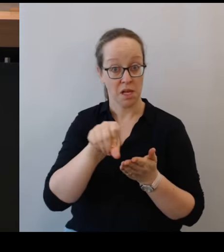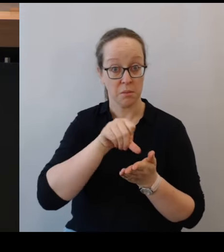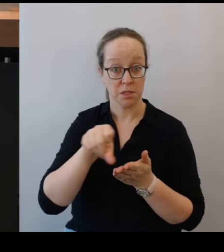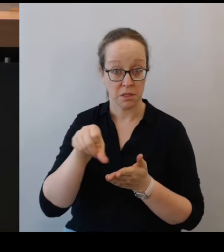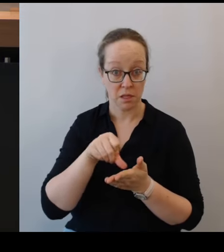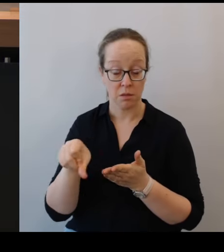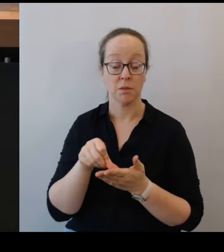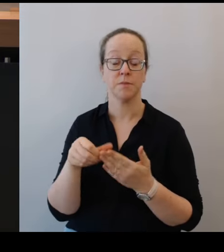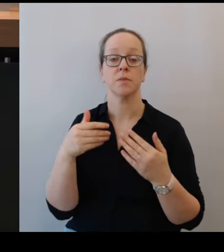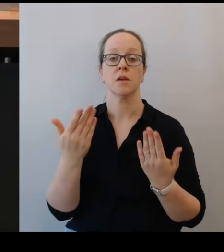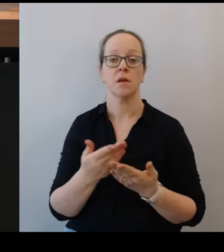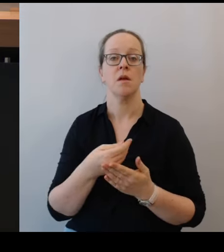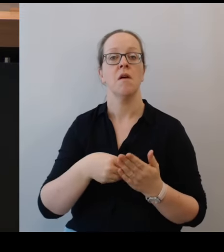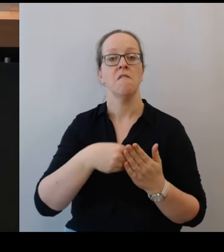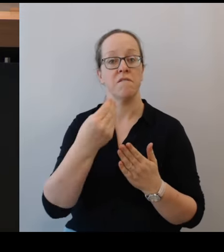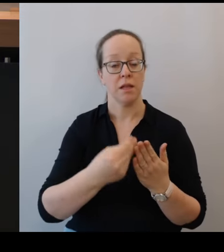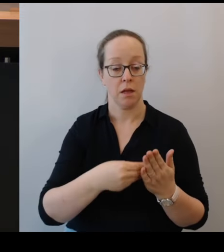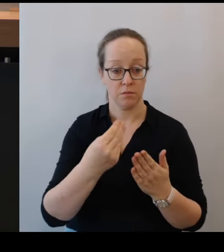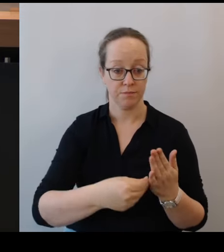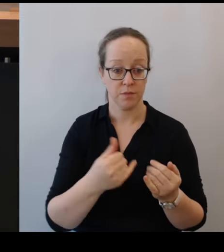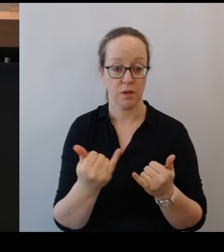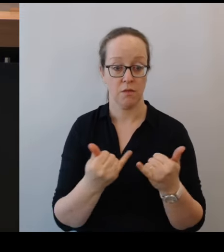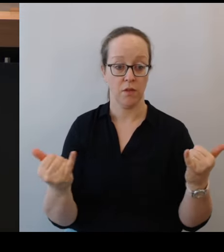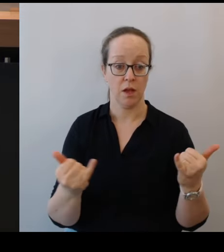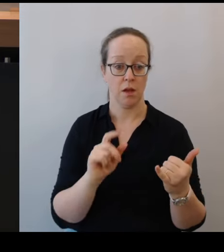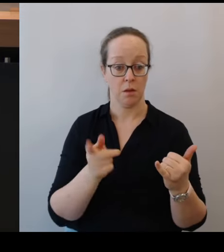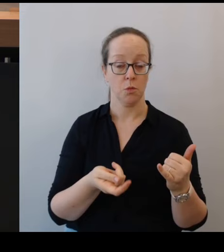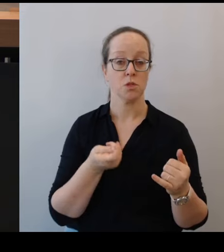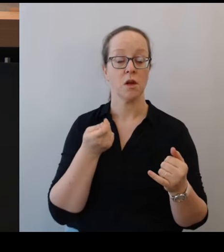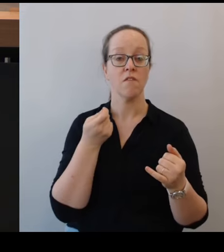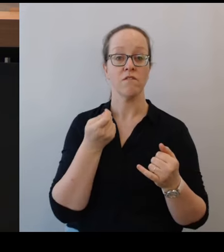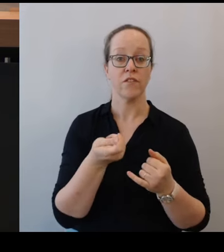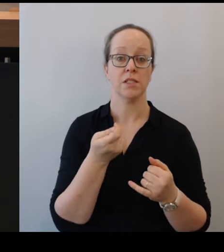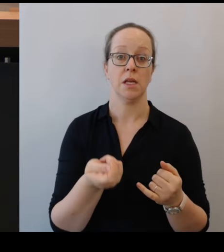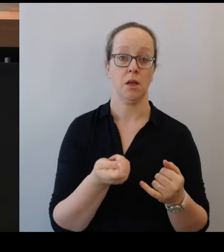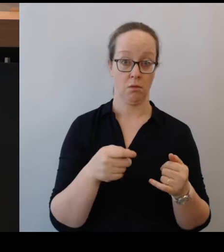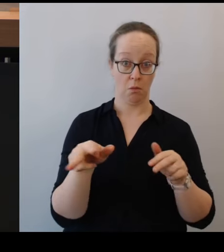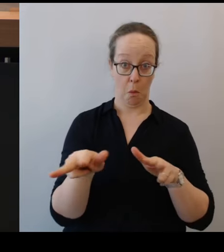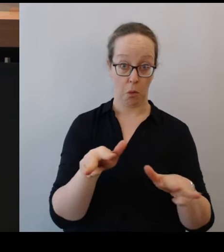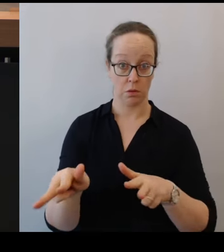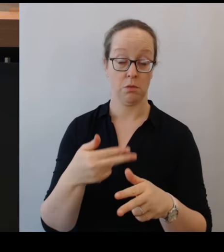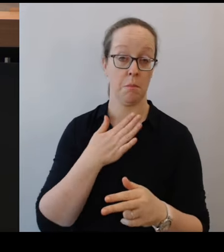Und welche Rechte habe ich? Und vor allem auch, an wen kann ich mich mit all diesen Fragen wenden?